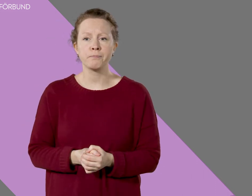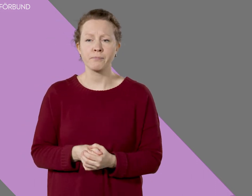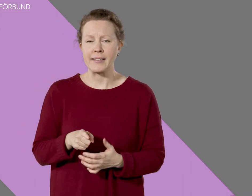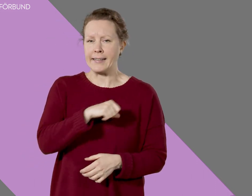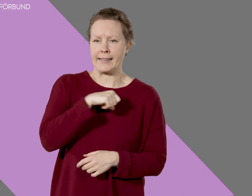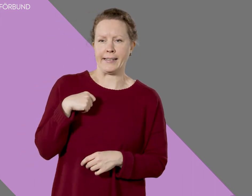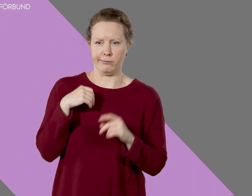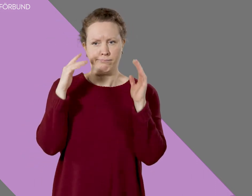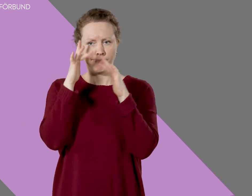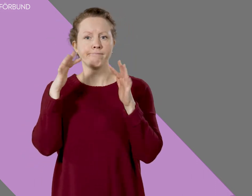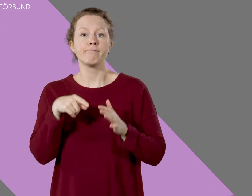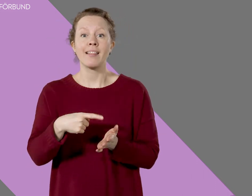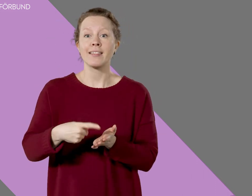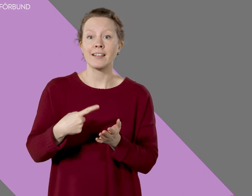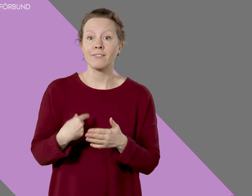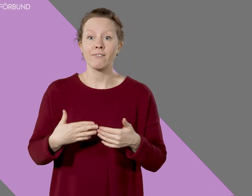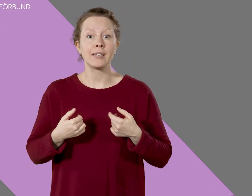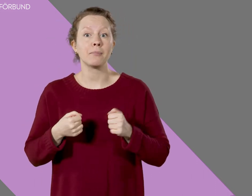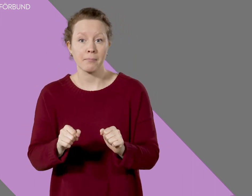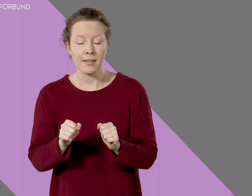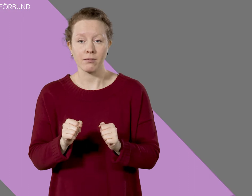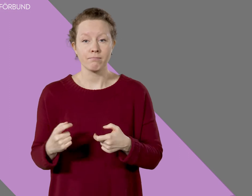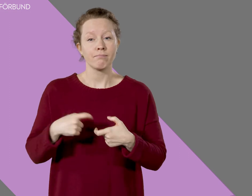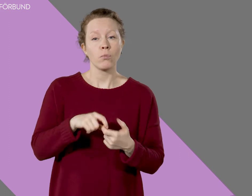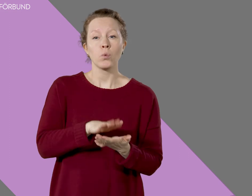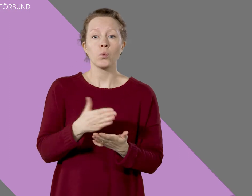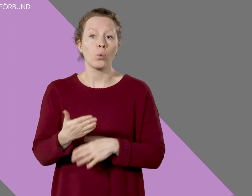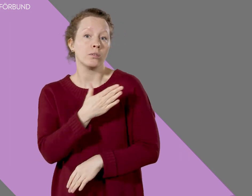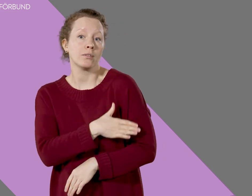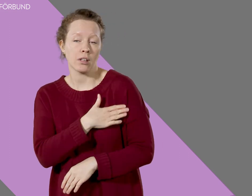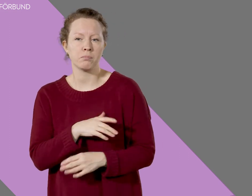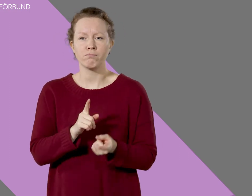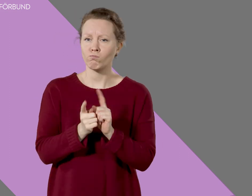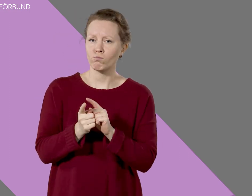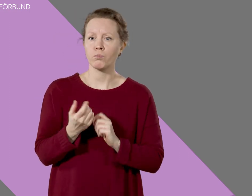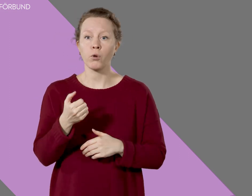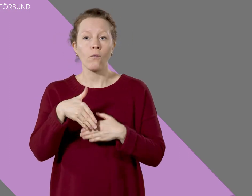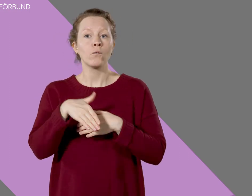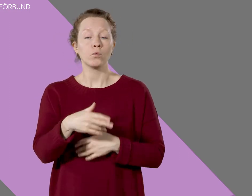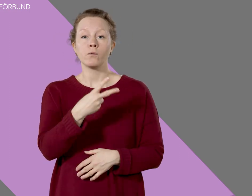men enligt regeringen kan pilotförsöket med tolkningstjänsten eventuellt fortsätta -